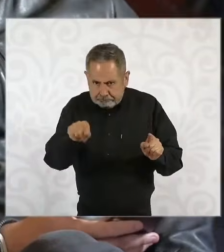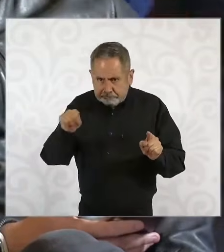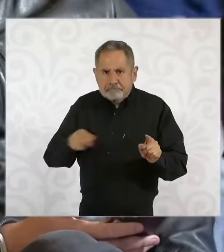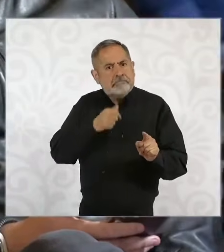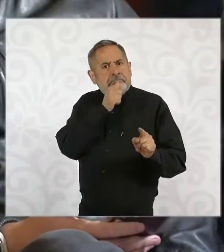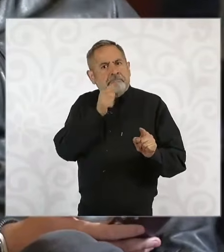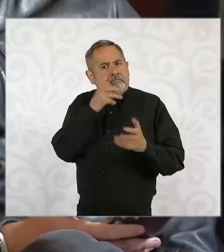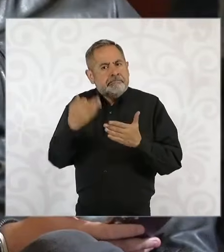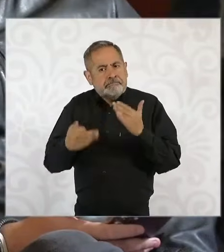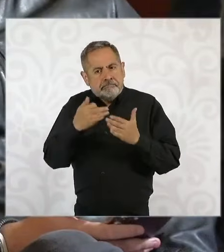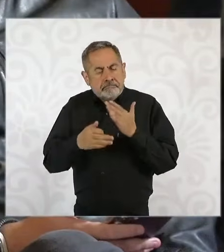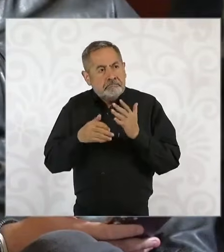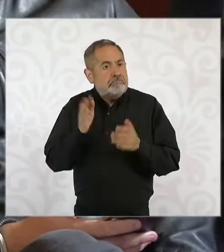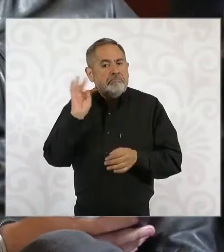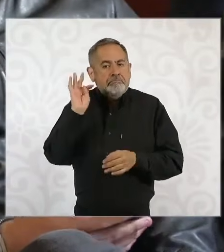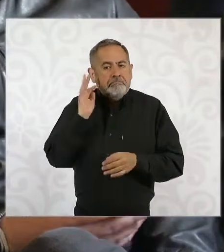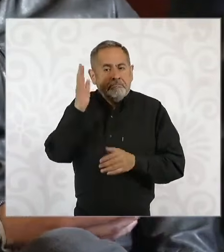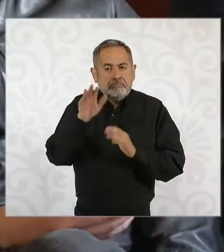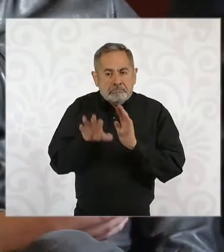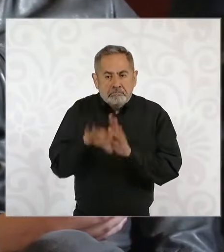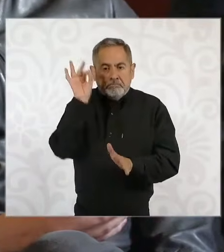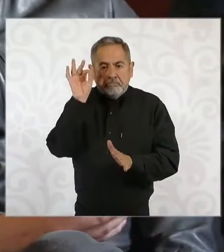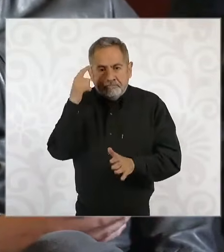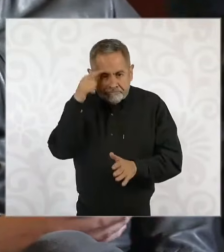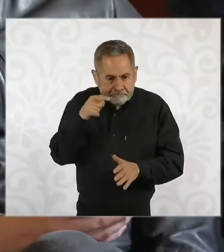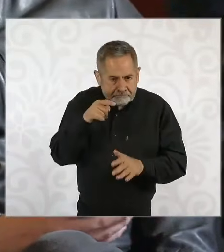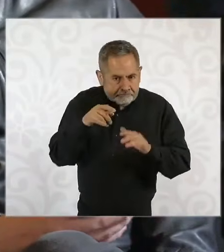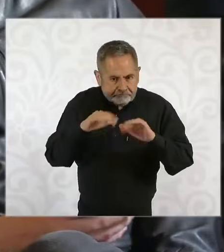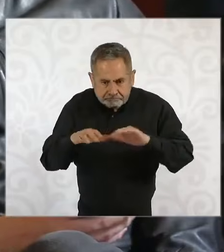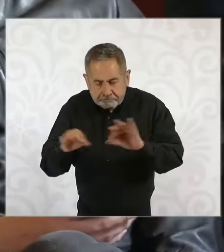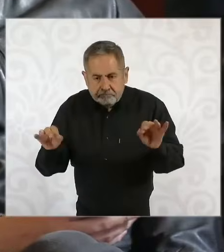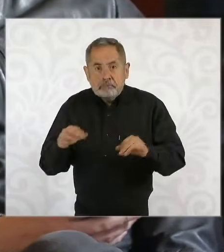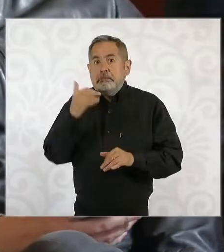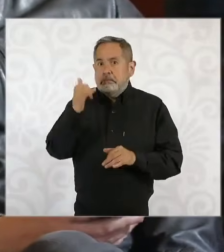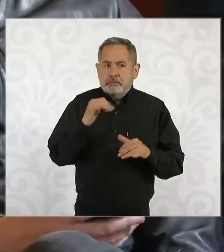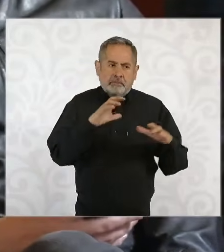por explorar. ¿Y qué está y qué se está haciendo exactamente para protegerlos frente al saqueo o el